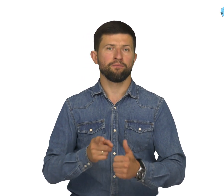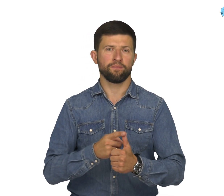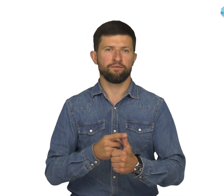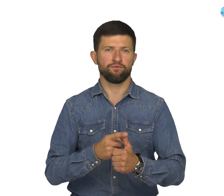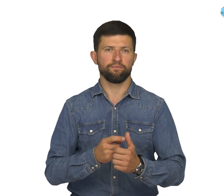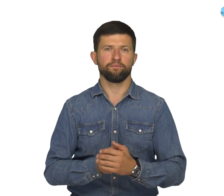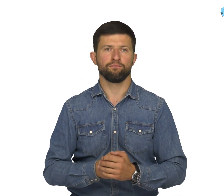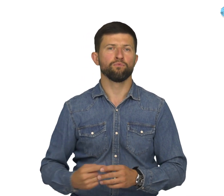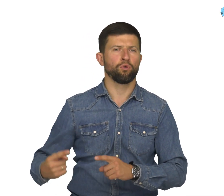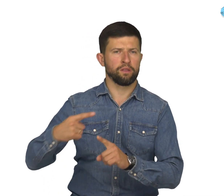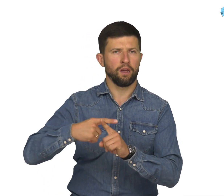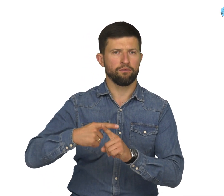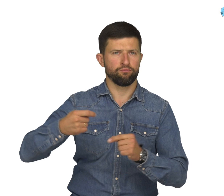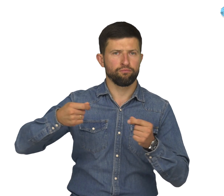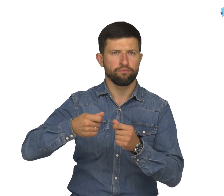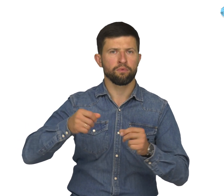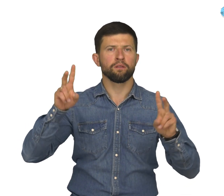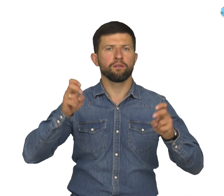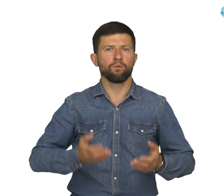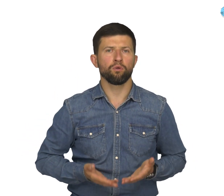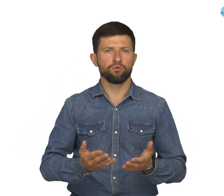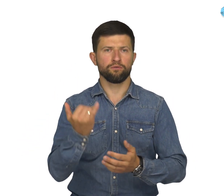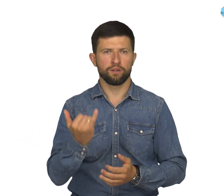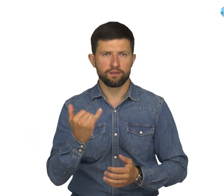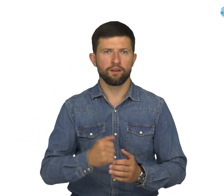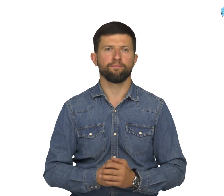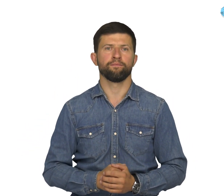Pierwsze – dodatek z tytułu urodzenia dziecka.